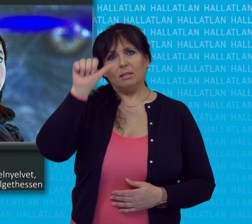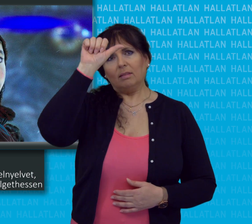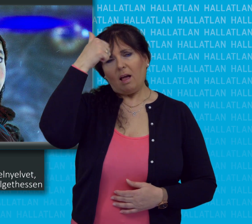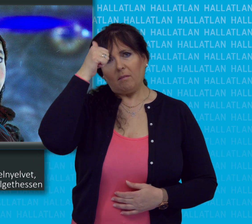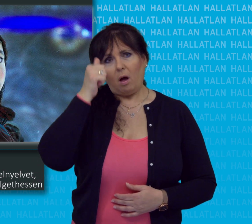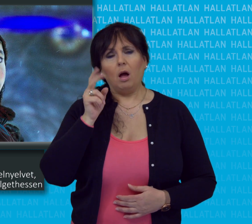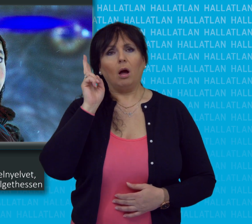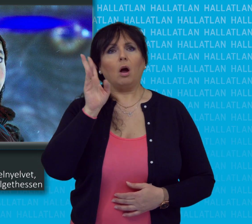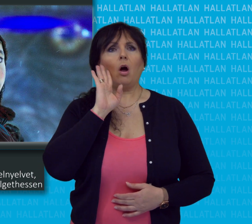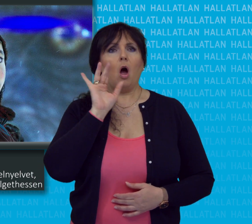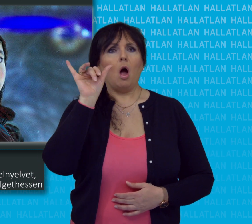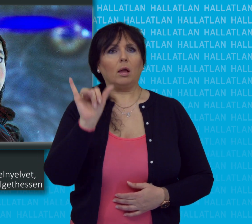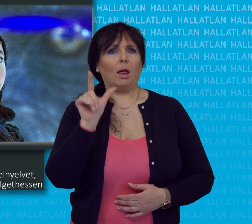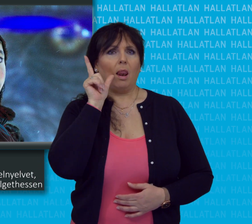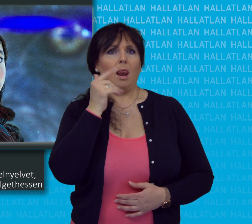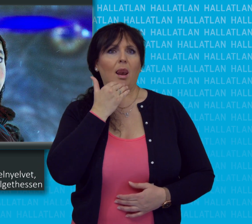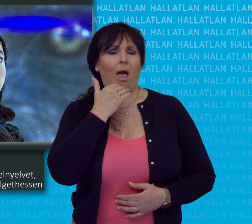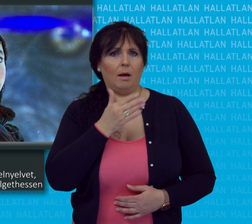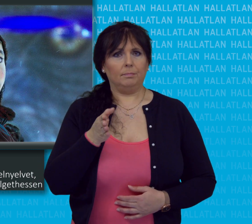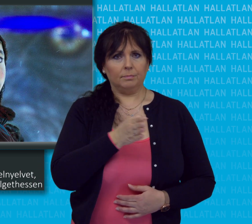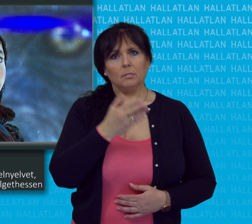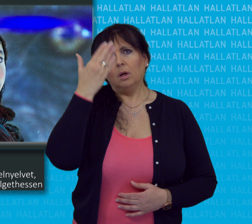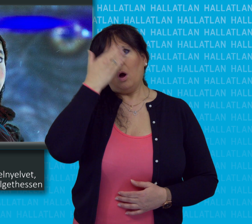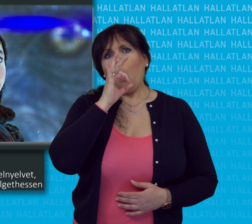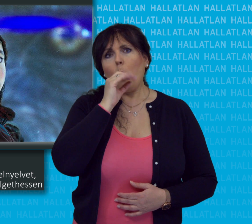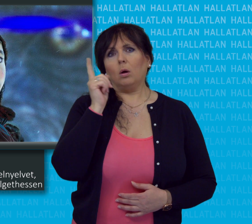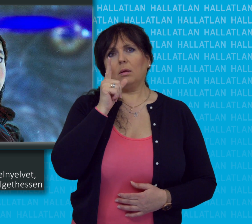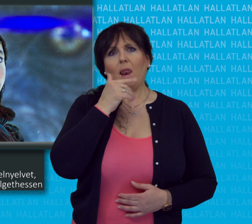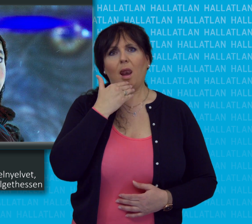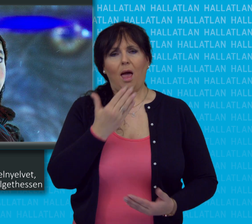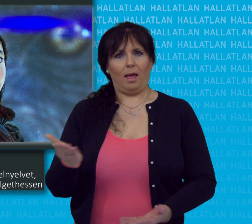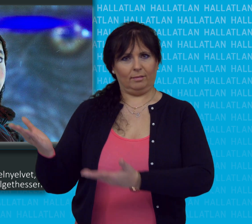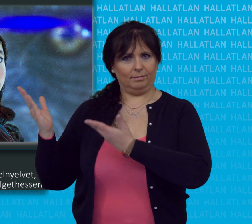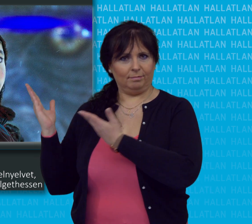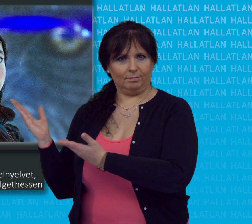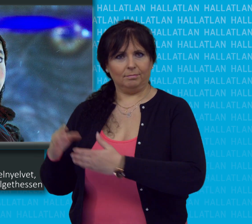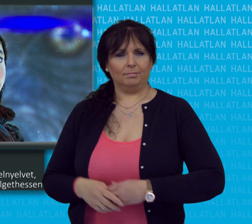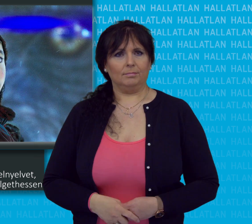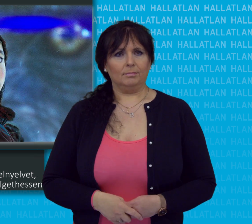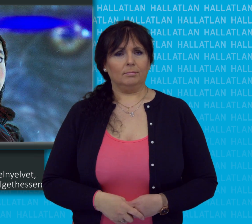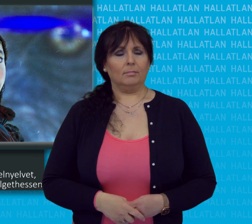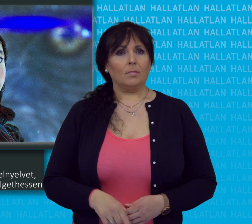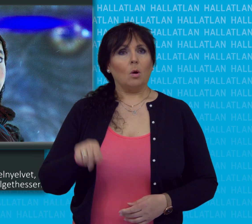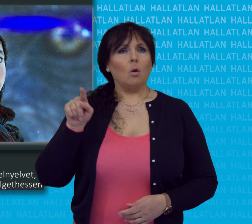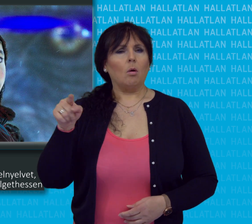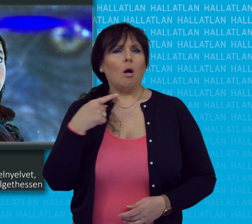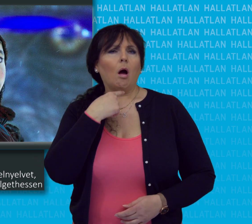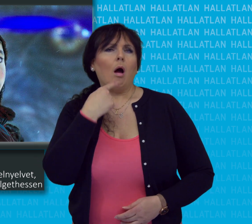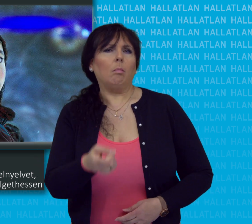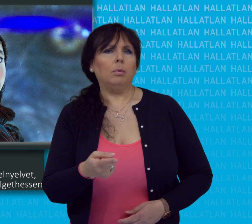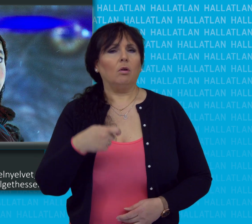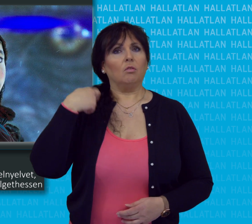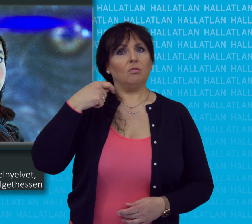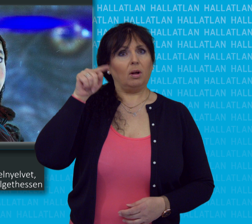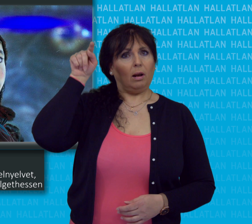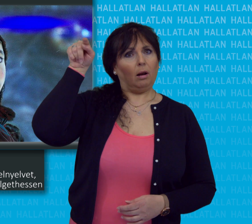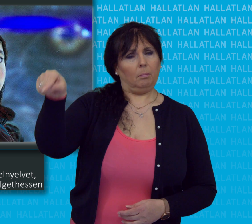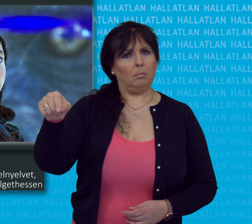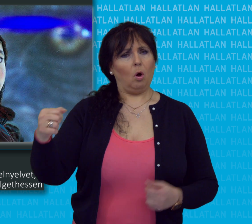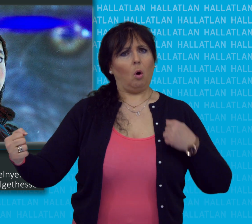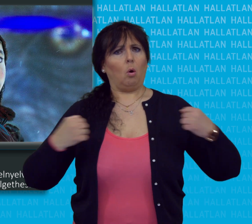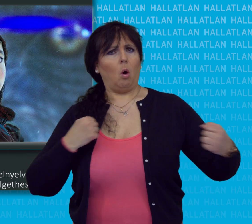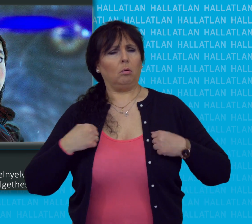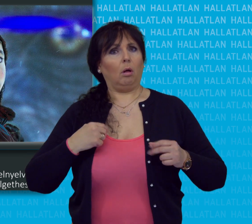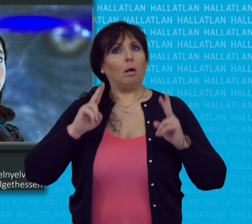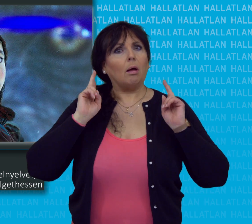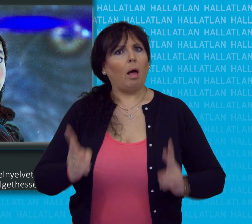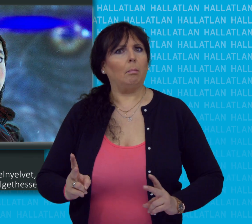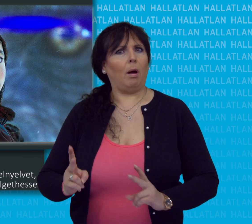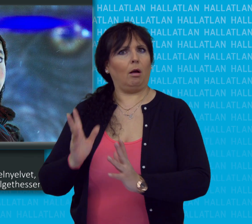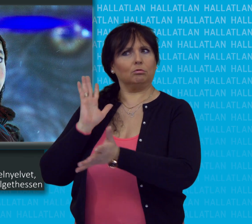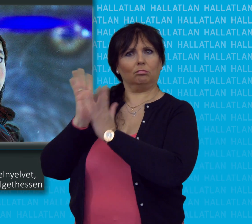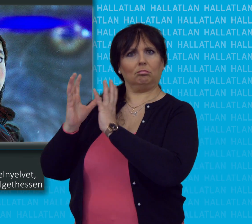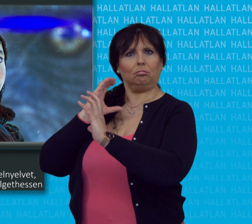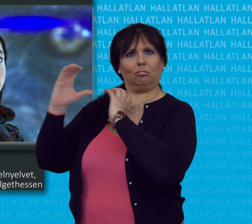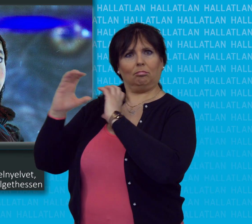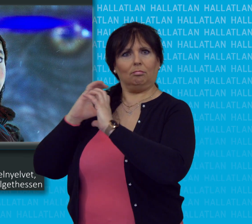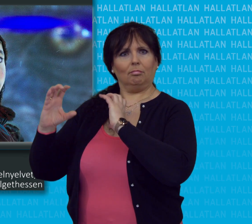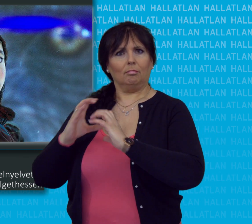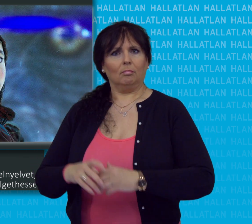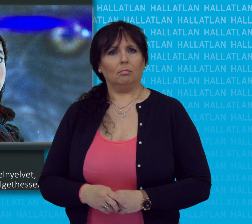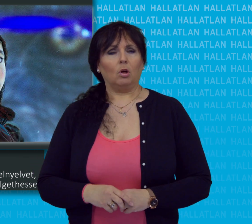Kaylee Hottle, aki a sztori szerint jelnyelven képes kommunikálni Konggal.